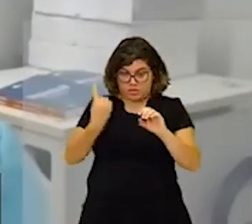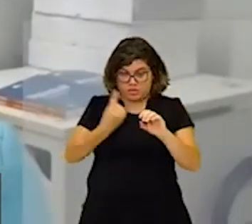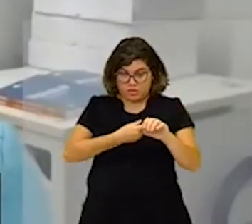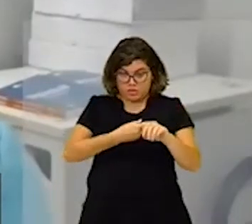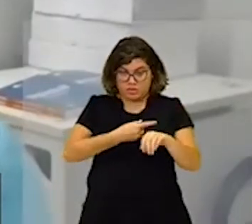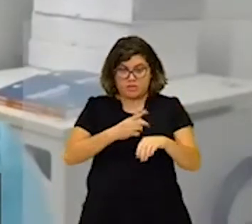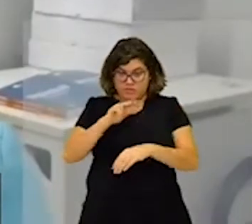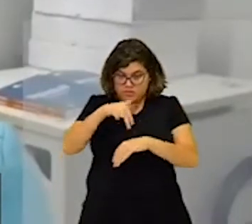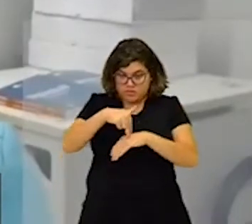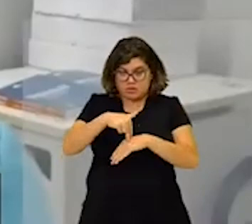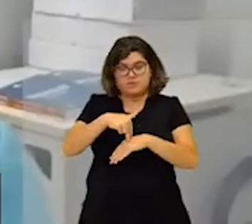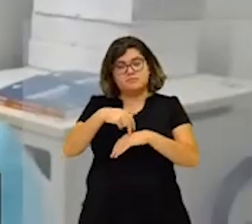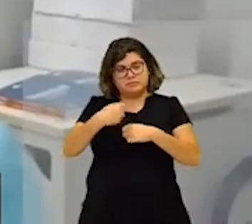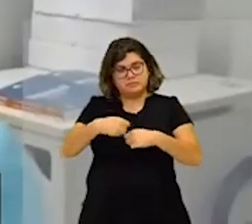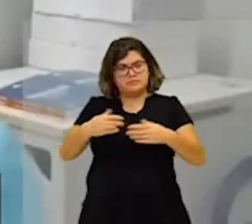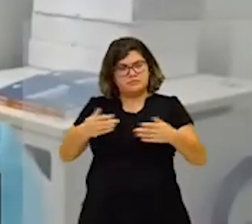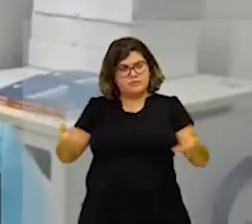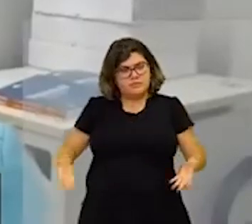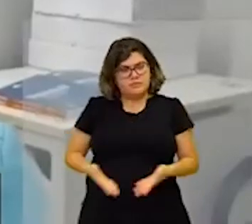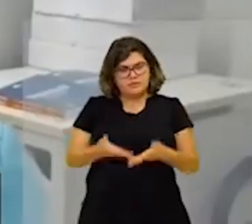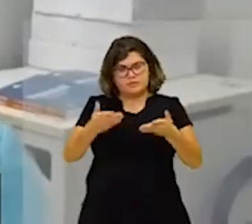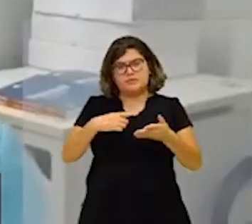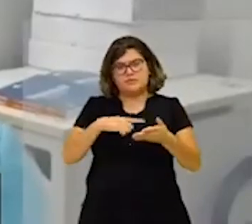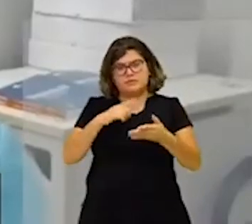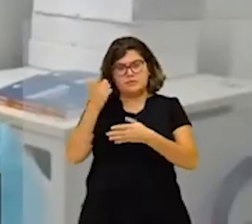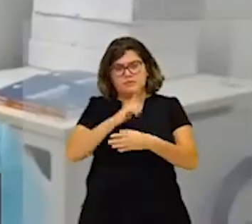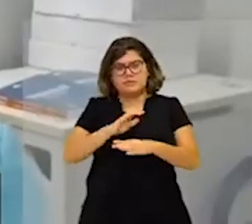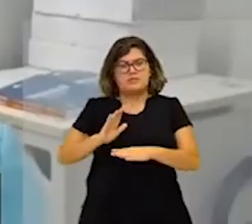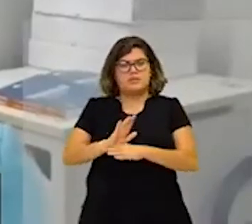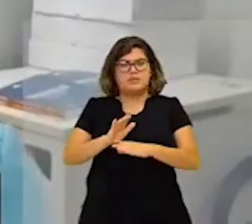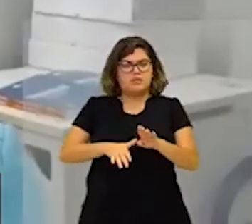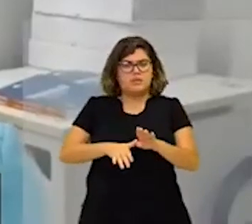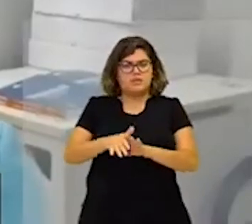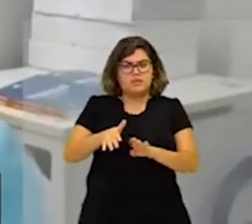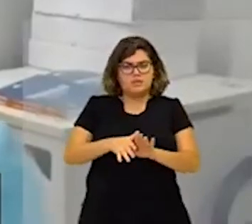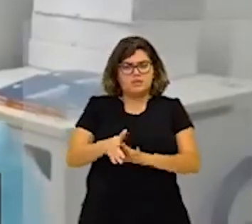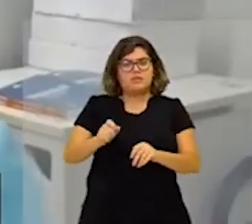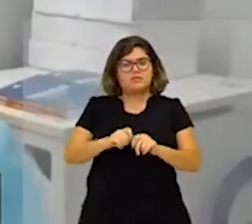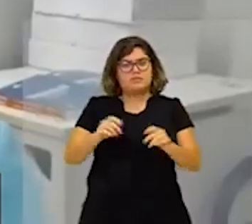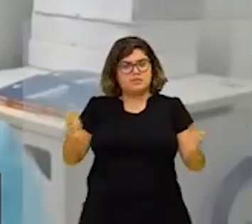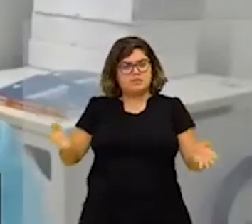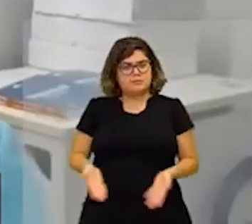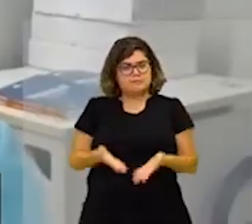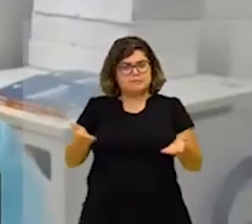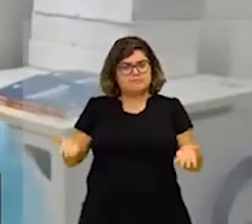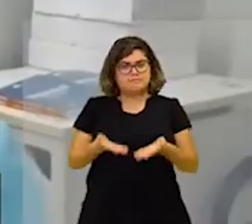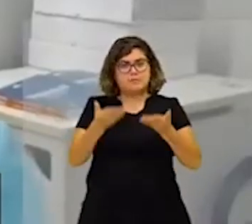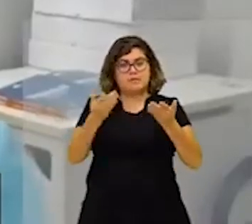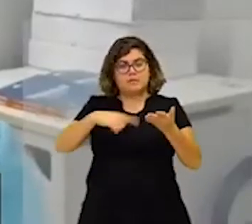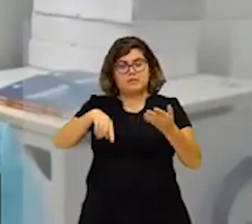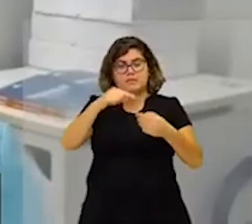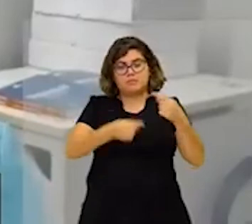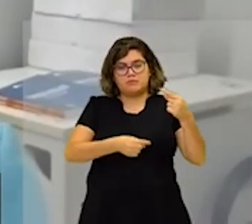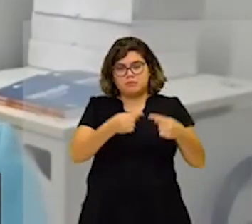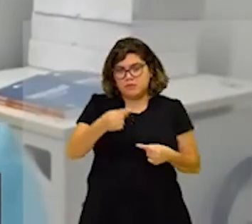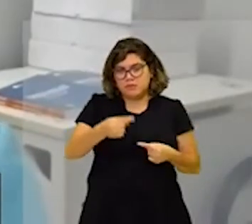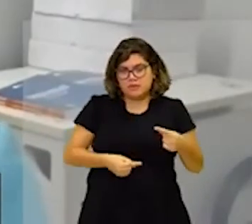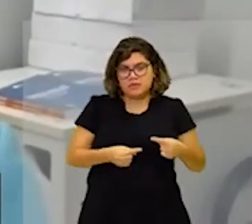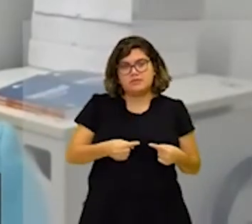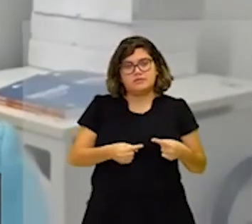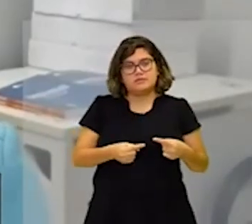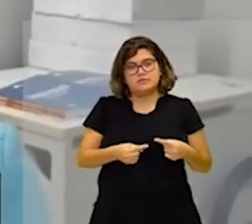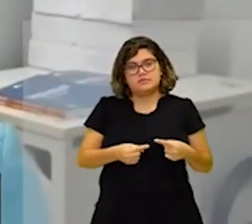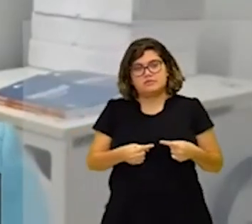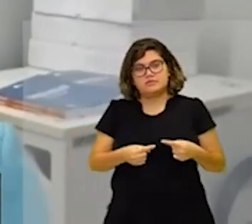entender e agregar essas orientações para a fim de fazer prevalecer as políticas como né para segurar